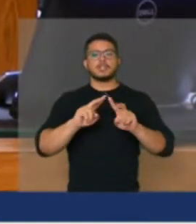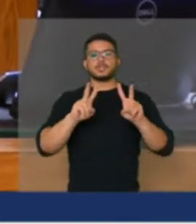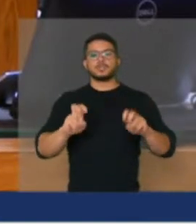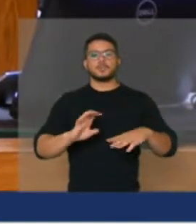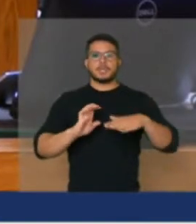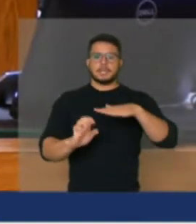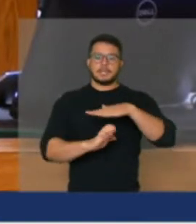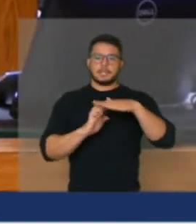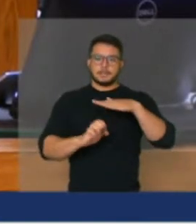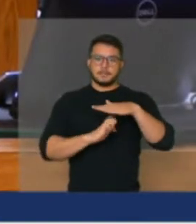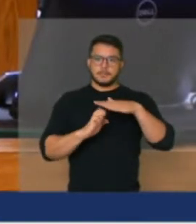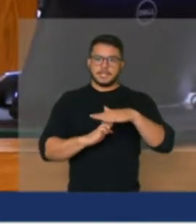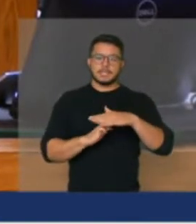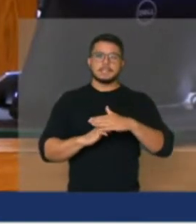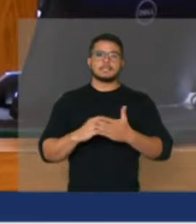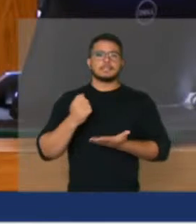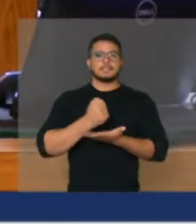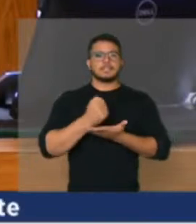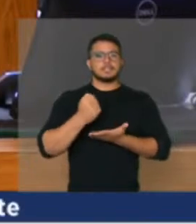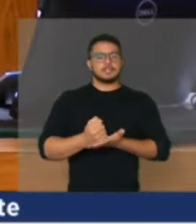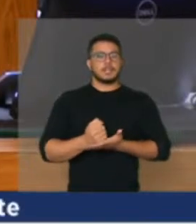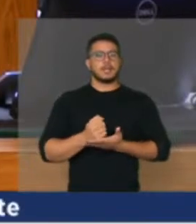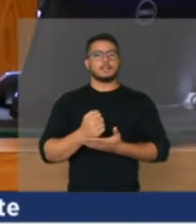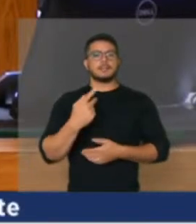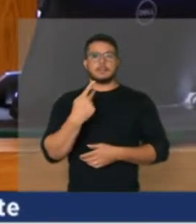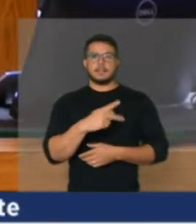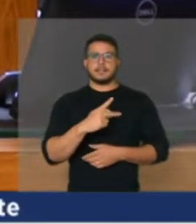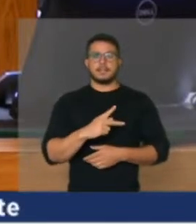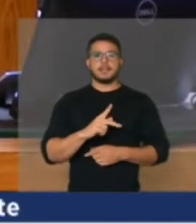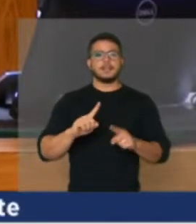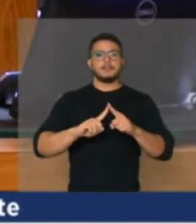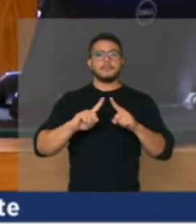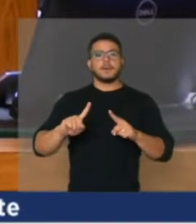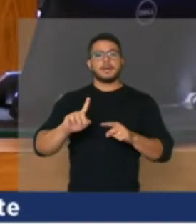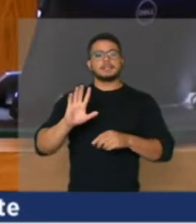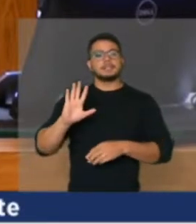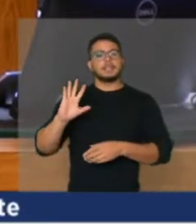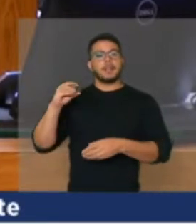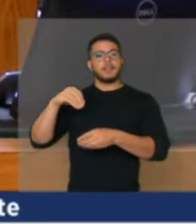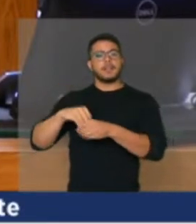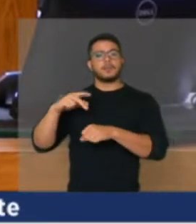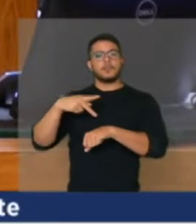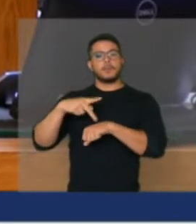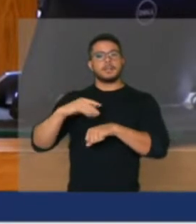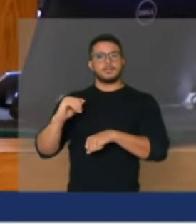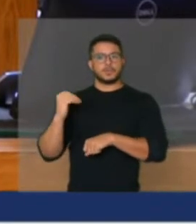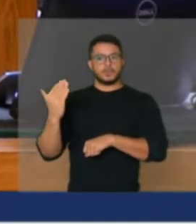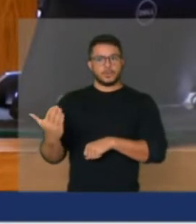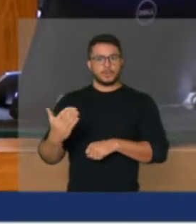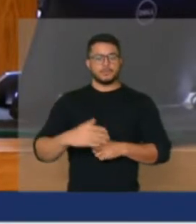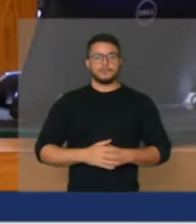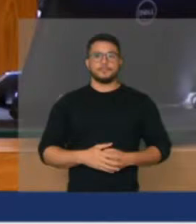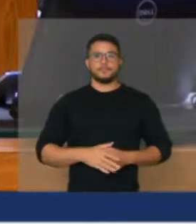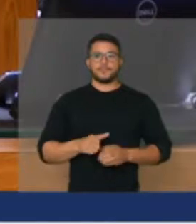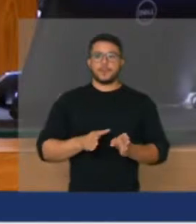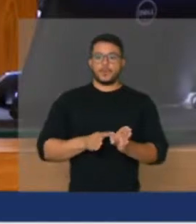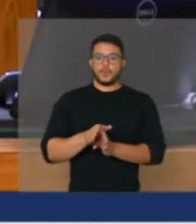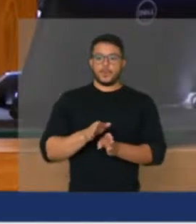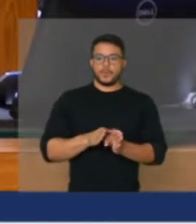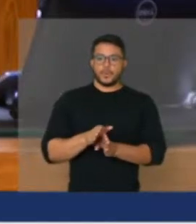REGISTRADAS EM SEU NOME, SEDIADAS NO EXTERIOR AUTOR, DEPUTADO ALESSANDRO MOLON E OUTROS, PARA ENCAMINHAR REQUERIMENTOS. REQUERIMENTO DE